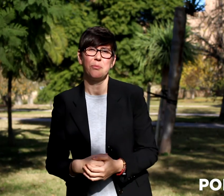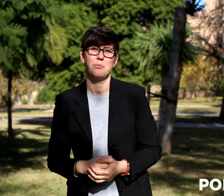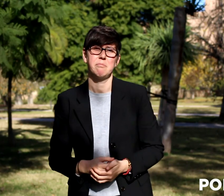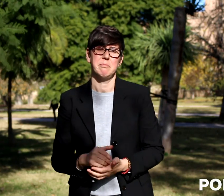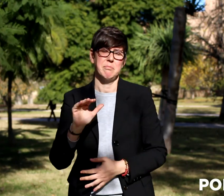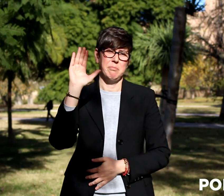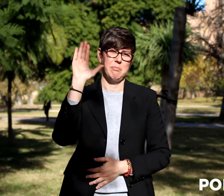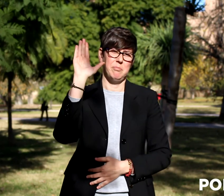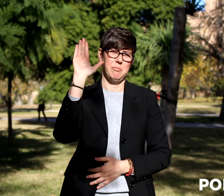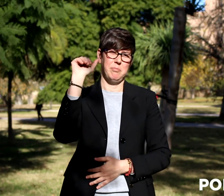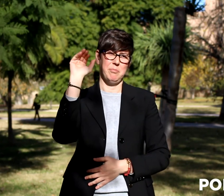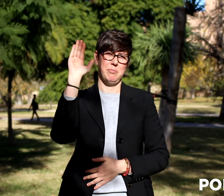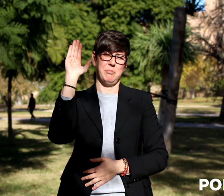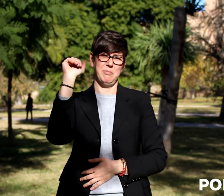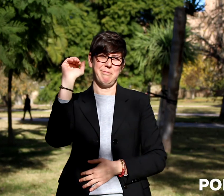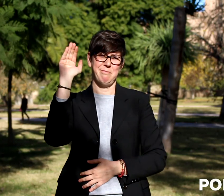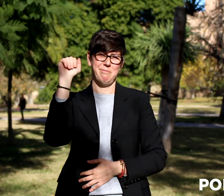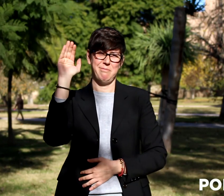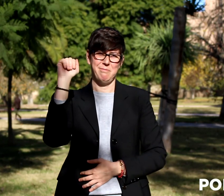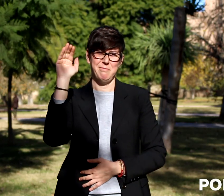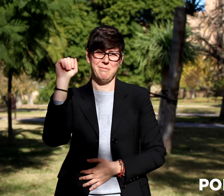intereses del pueblo valenciano. Muchísimas gracias y hasta luego.